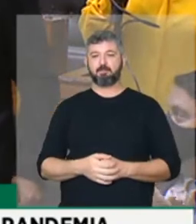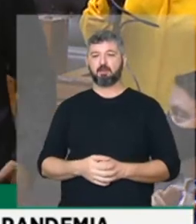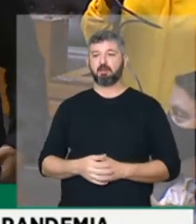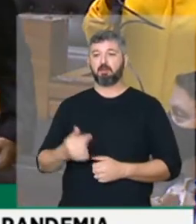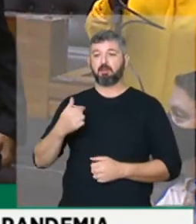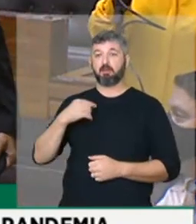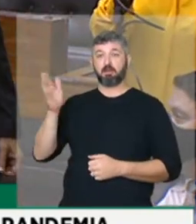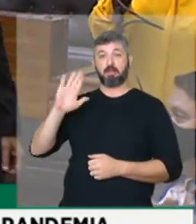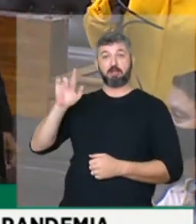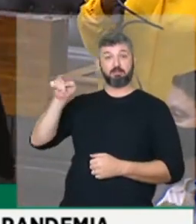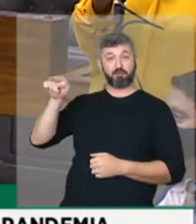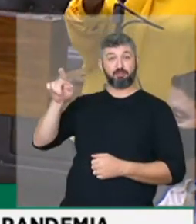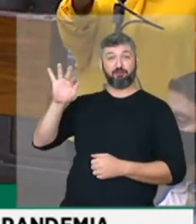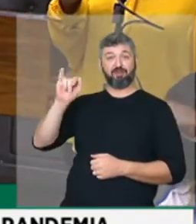ANDRÉ . A DESPEDIDA DA